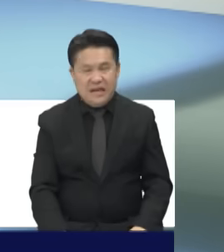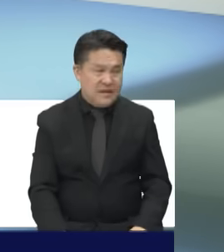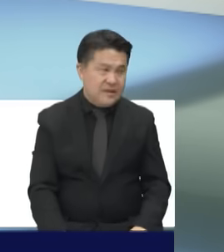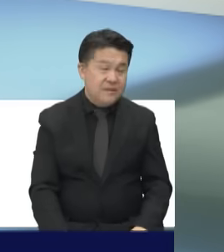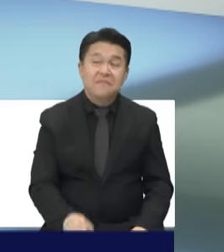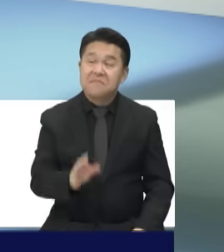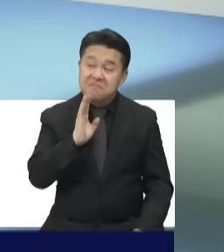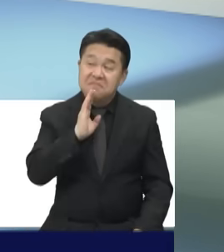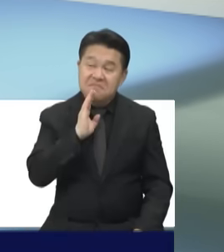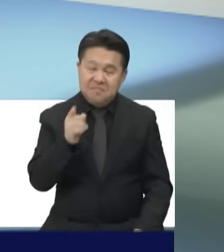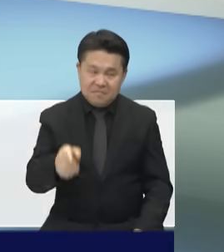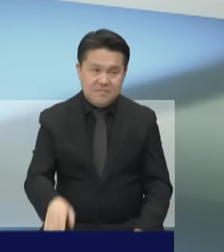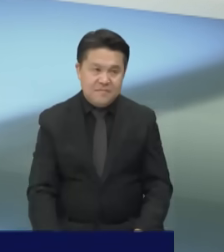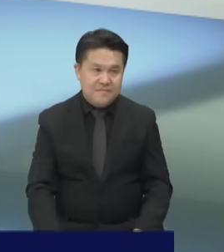(앵커) 오늘 말씀은 여기까지 듣죠. 고맙습니다.